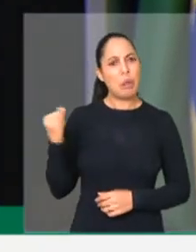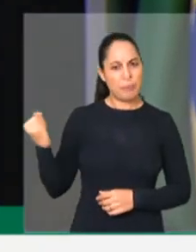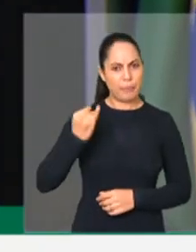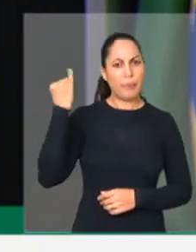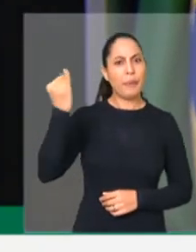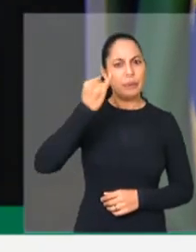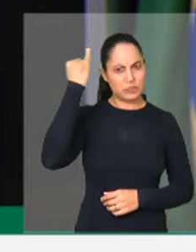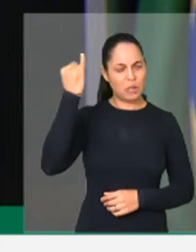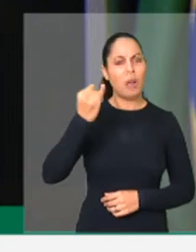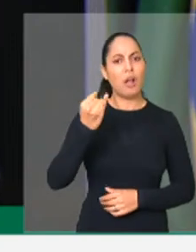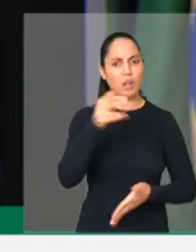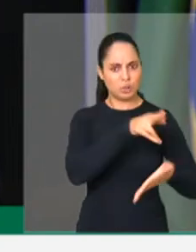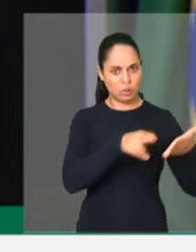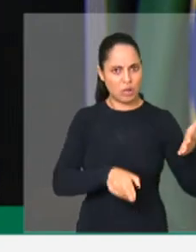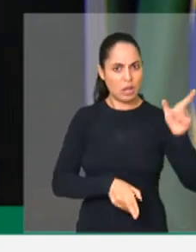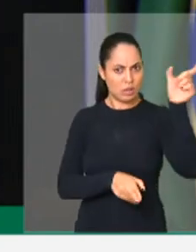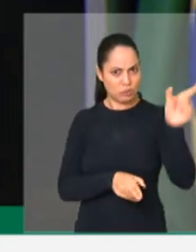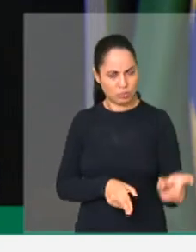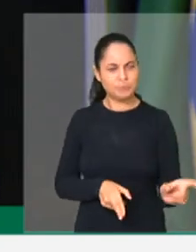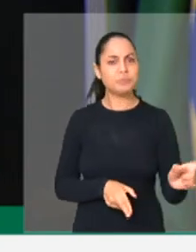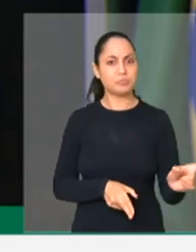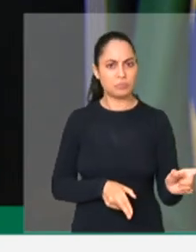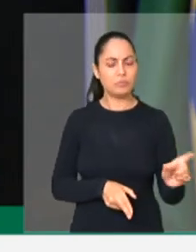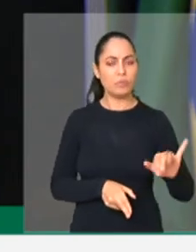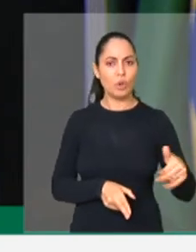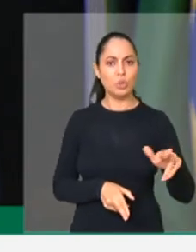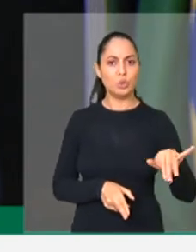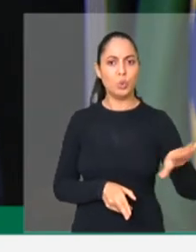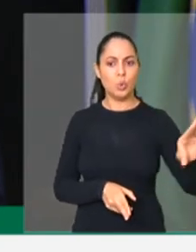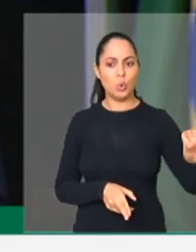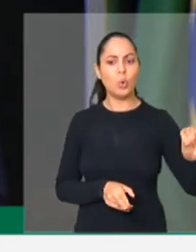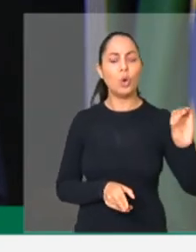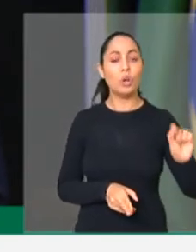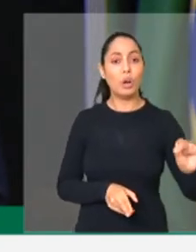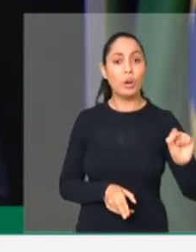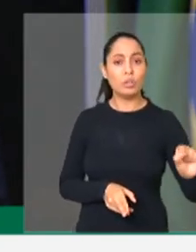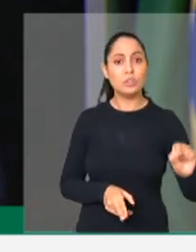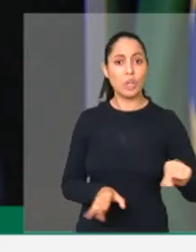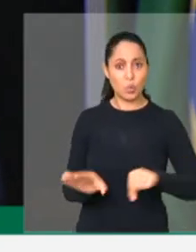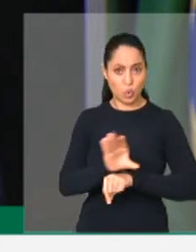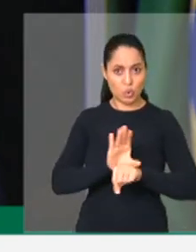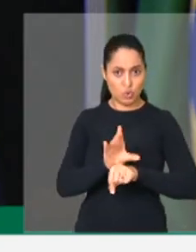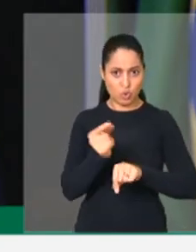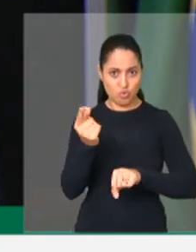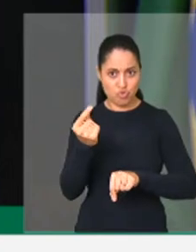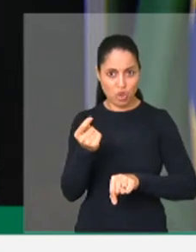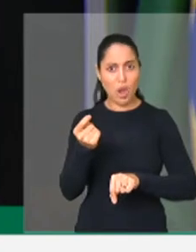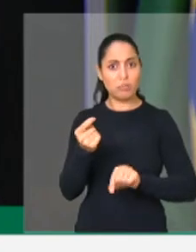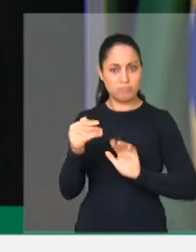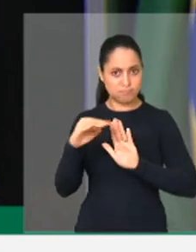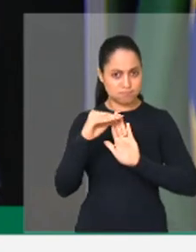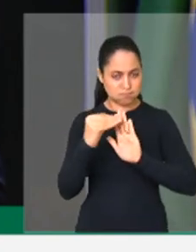13340, AINDA NO GOVERNO PASSADO, ONDE MILHARES DE AGRICULTORES FAMILIARES DE ALAGOAS E DO NORDESTE TIVERAM